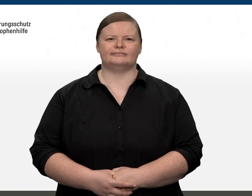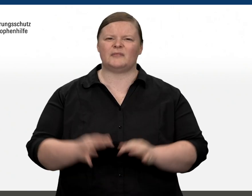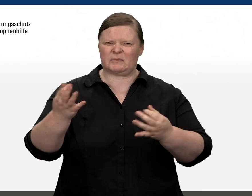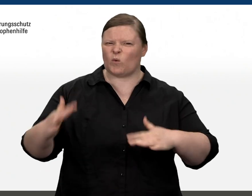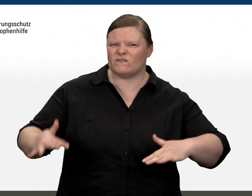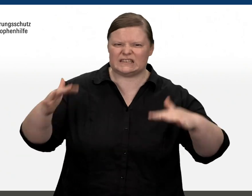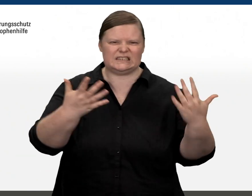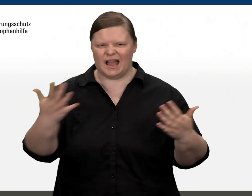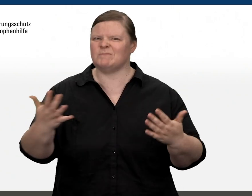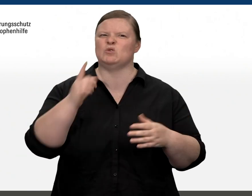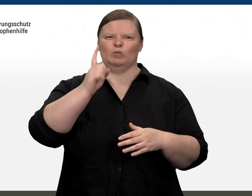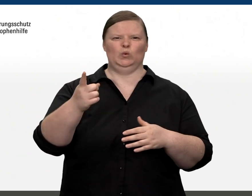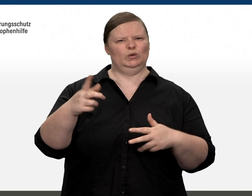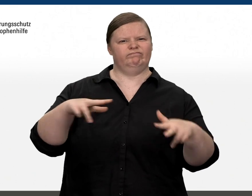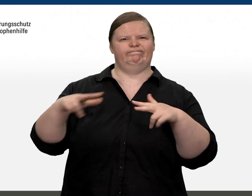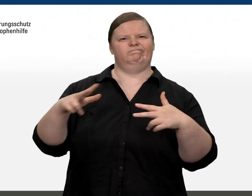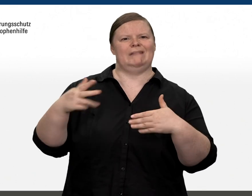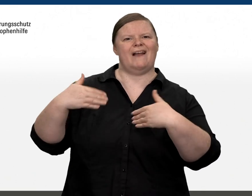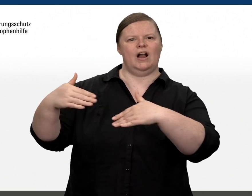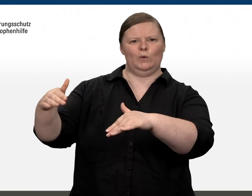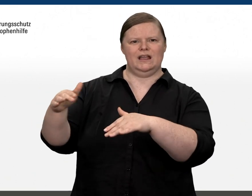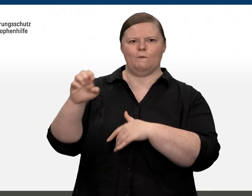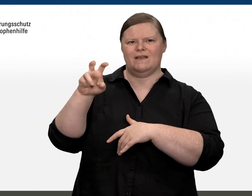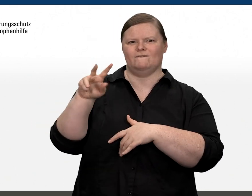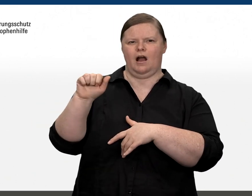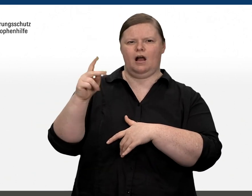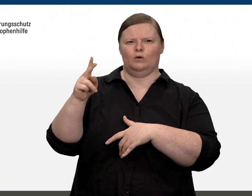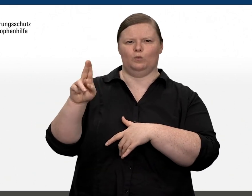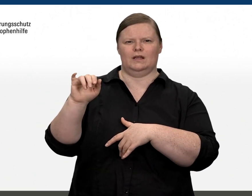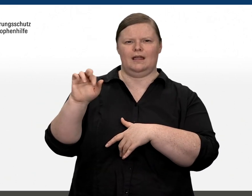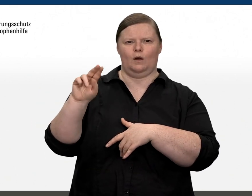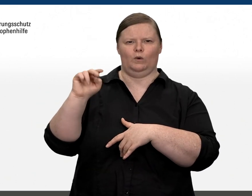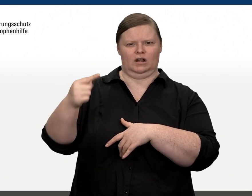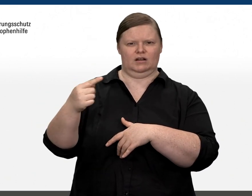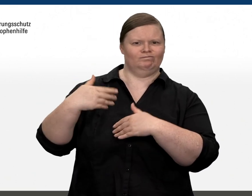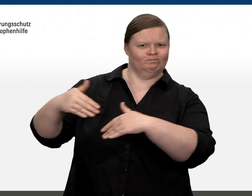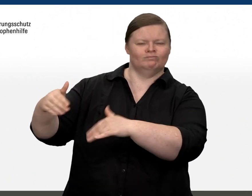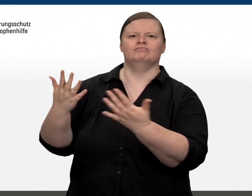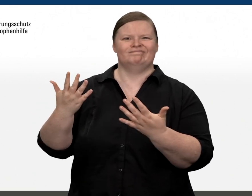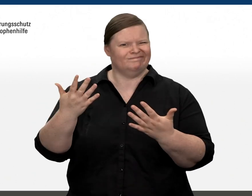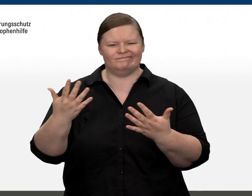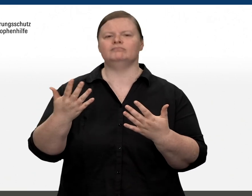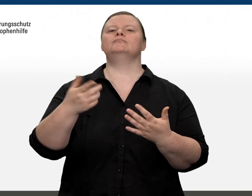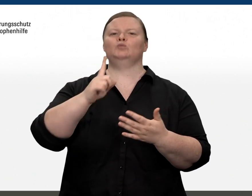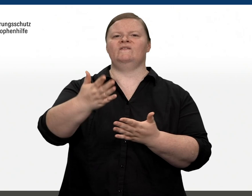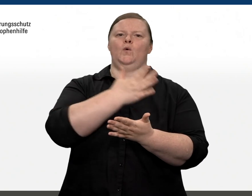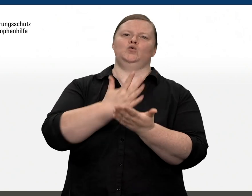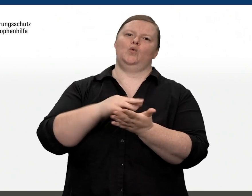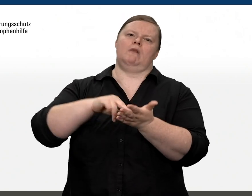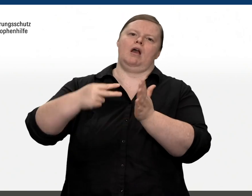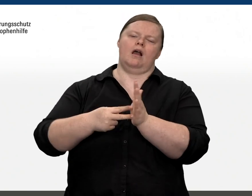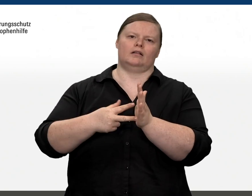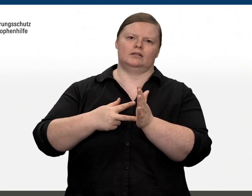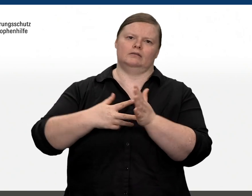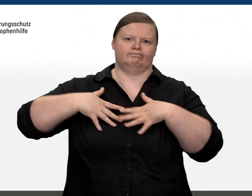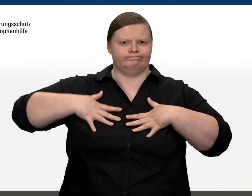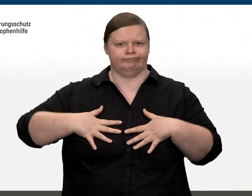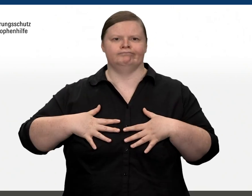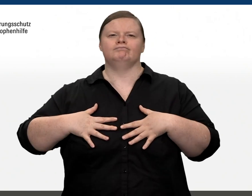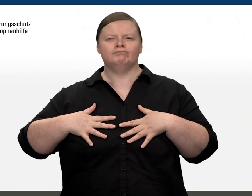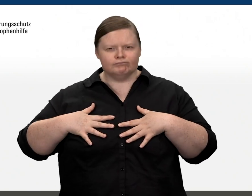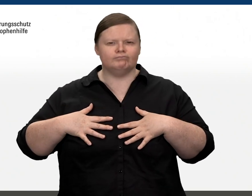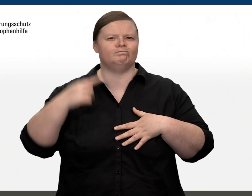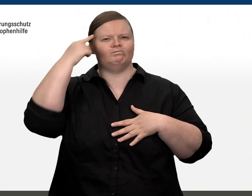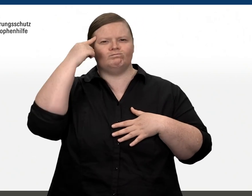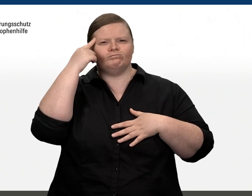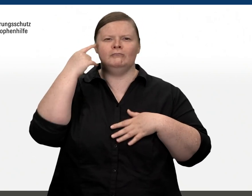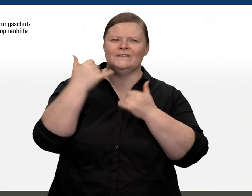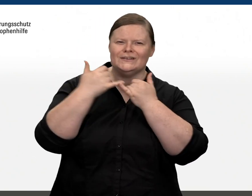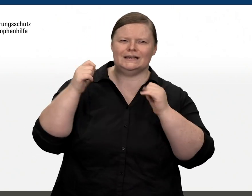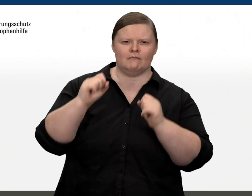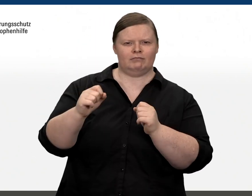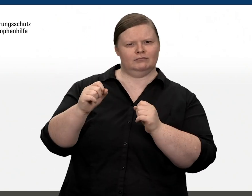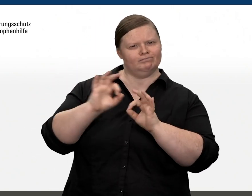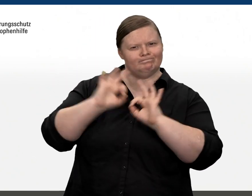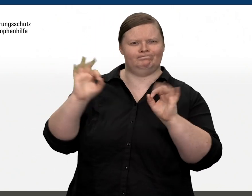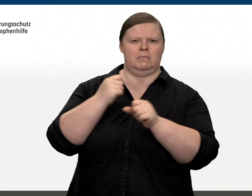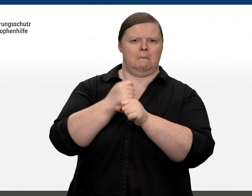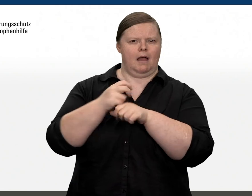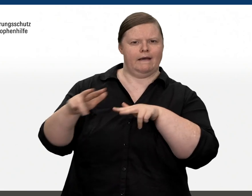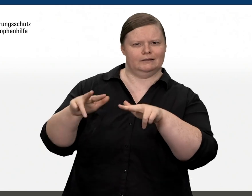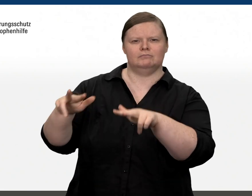Sie sollten vorher einen Plan zur Evakuierung erstellen,